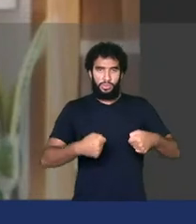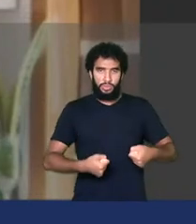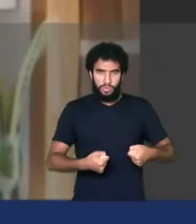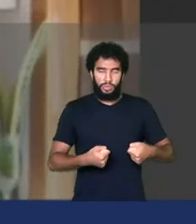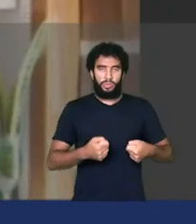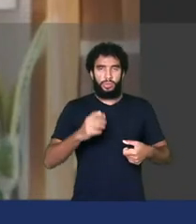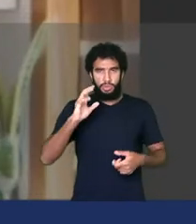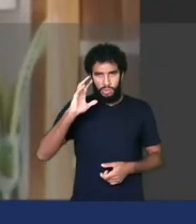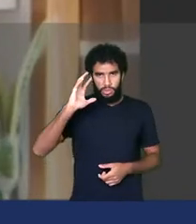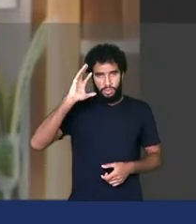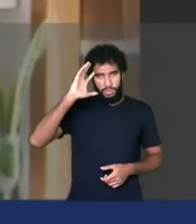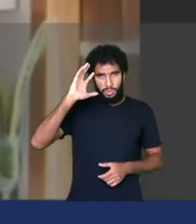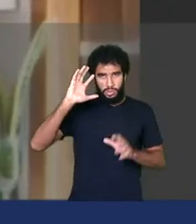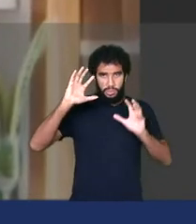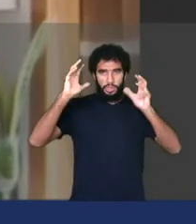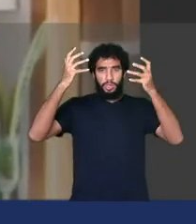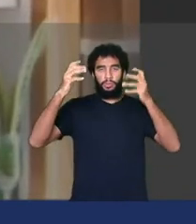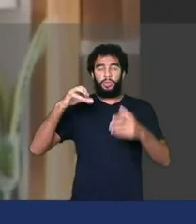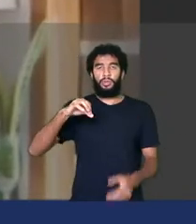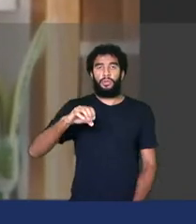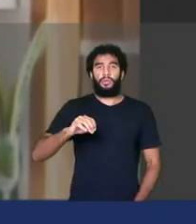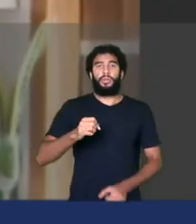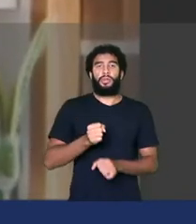IGUALDADE DO PARLAMENTO BRASILEIRO. NESTA COMEMORAÇÃO DOS 90 ANOS DO VOTO FEMININO NO BRASIL PARA